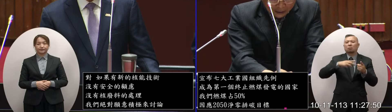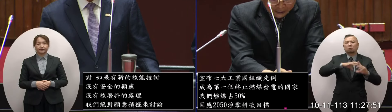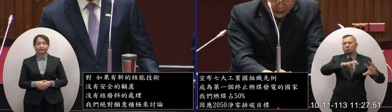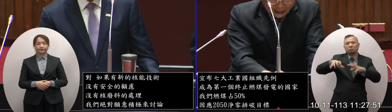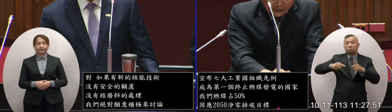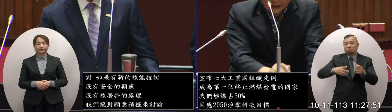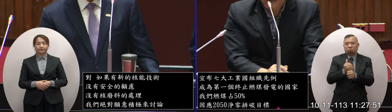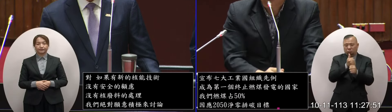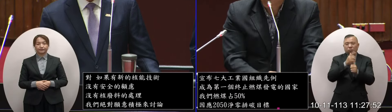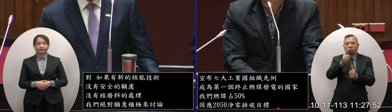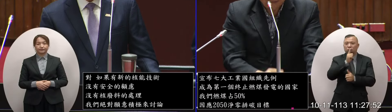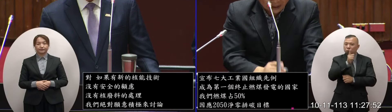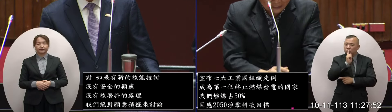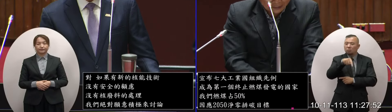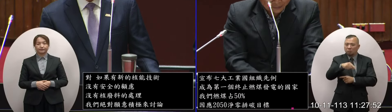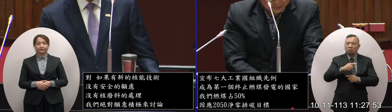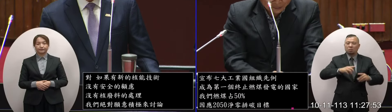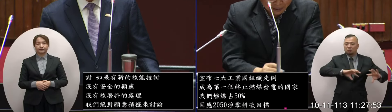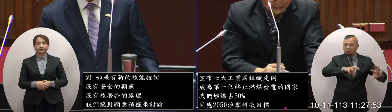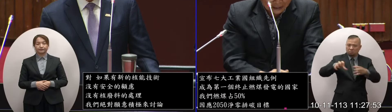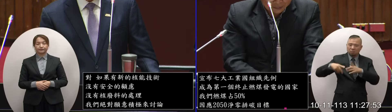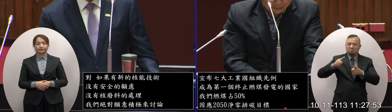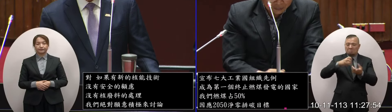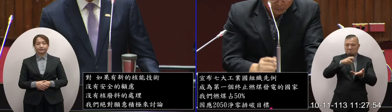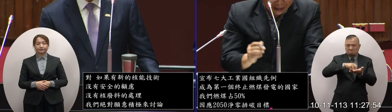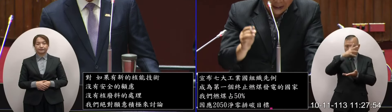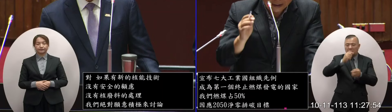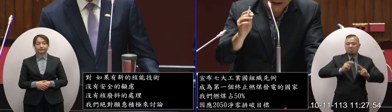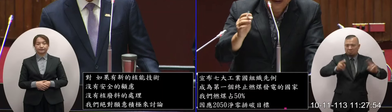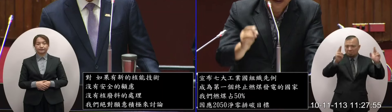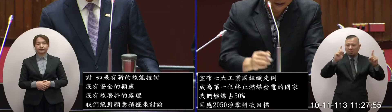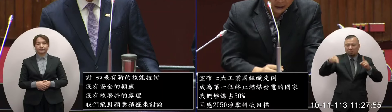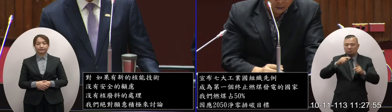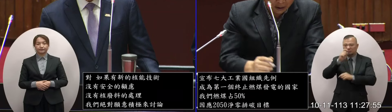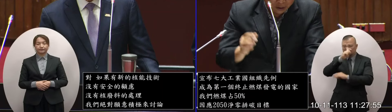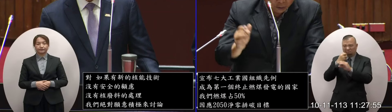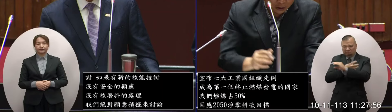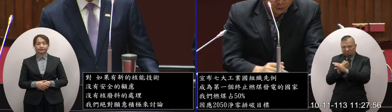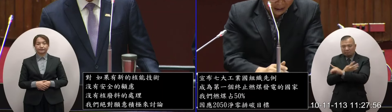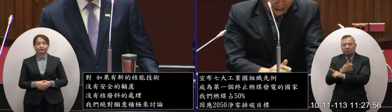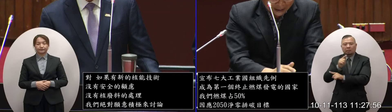核電來減少排碳 排碳的 放出來